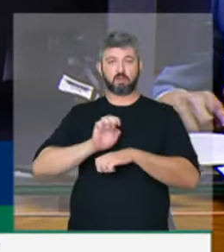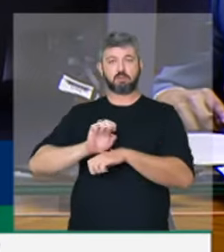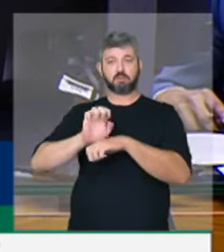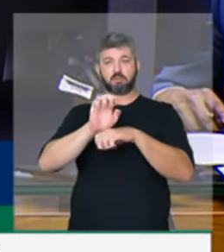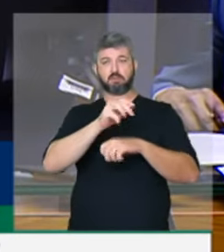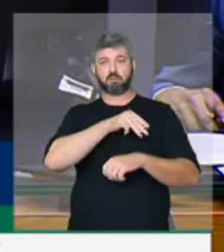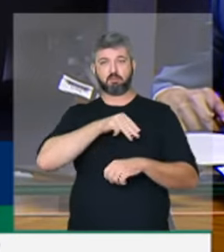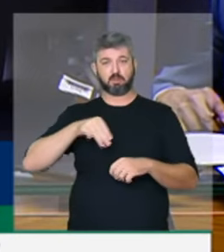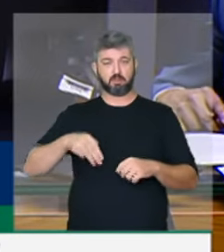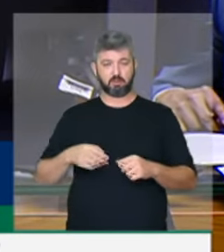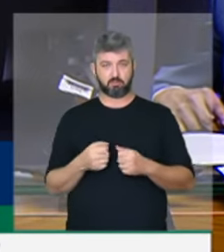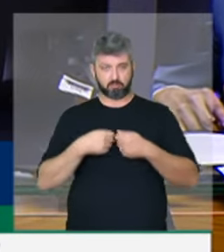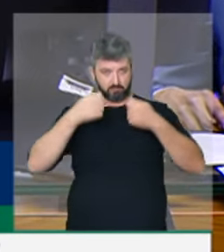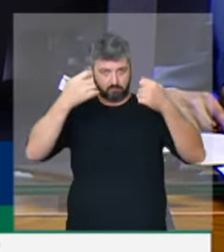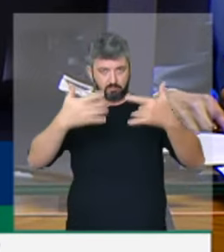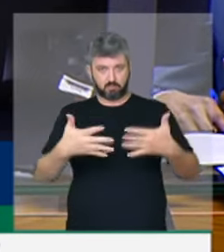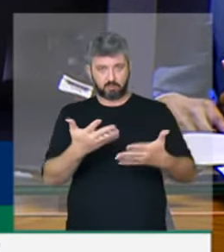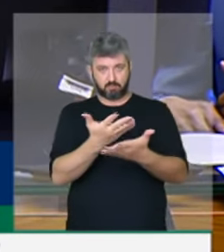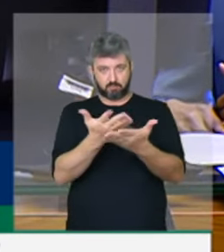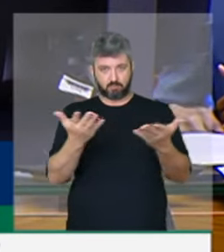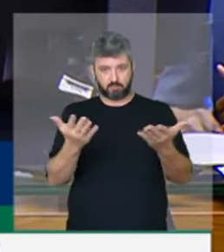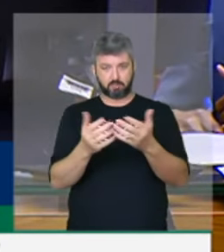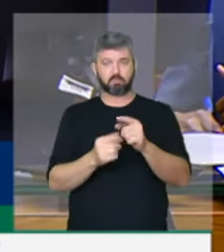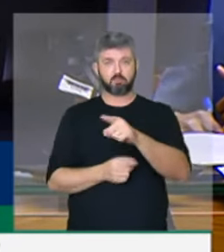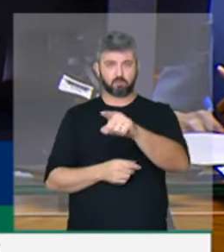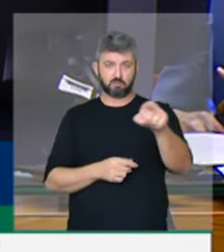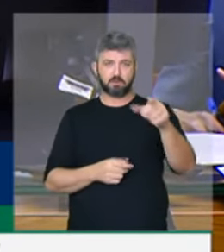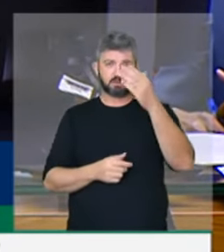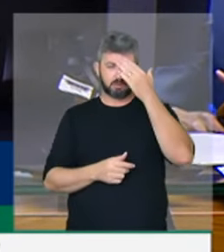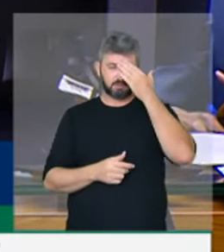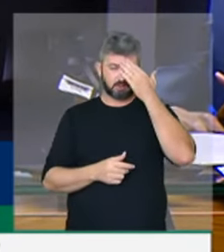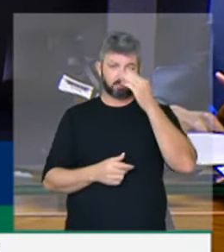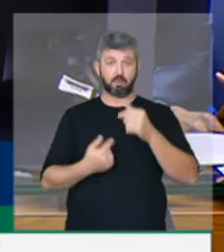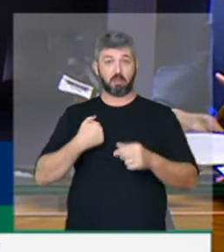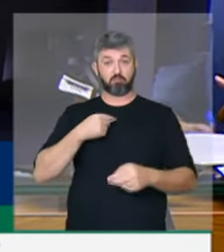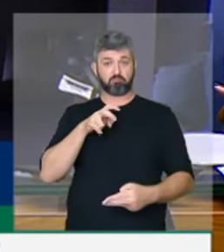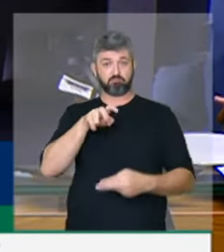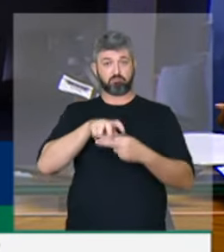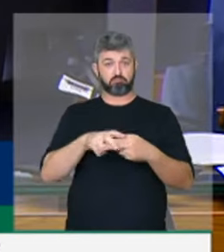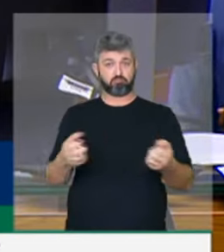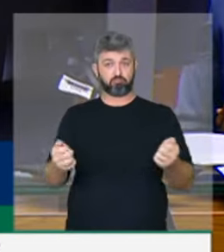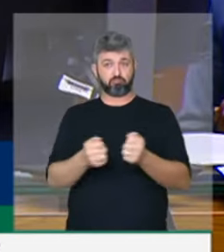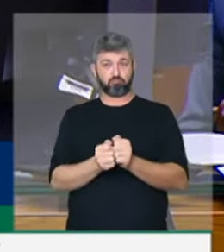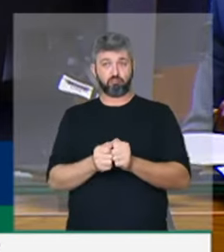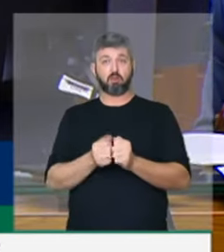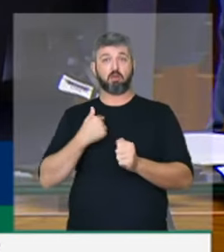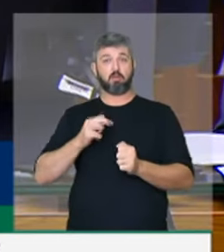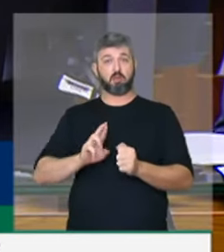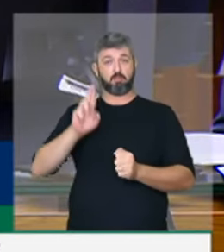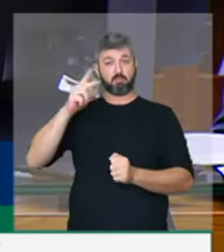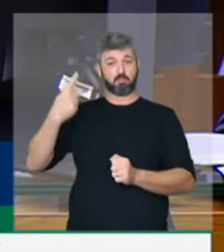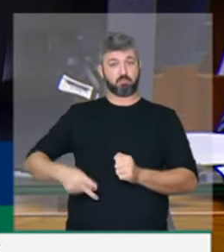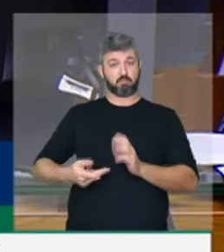SENHORES... COMO TODOS SABEM, PARTICIPEI HOJE COMO REPRESENTANTE DESTA CASA DE ENCONTRO COM O SENHOR PRESIDENTE DA REPÚBLICA E DE TODOS OS CHEFES DE PODERES